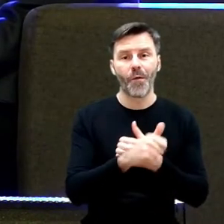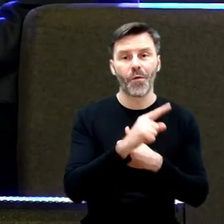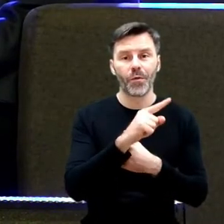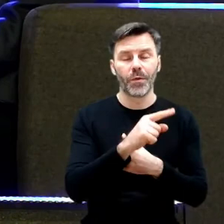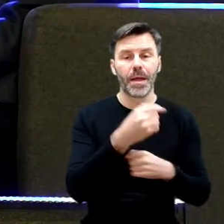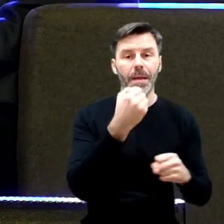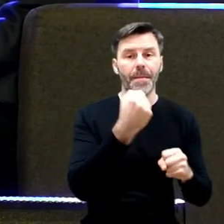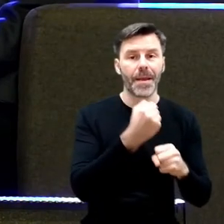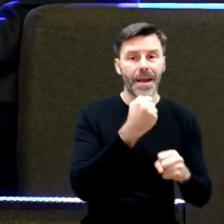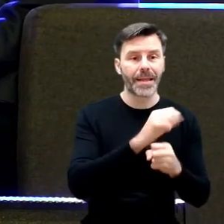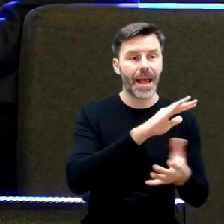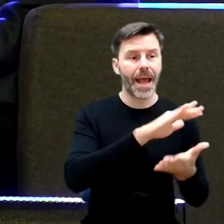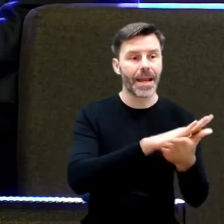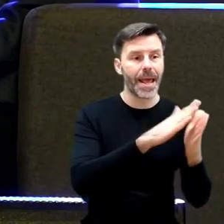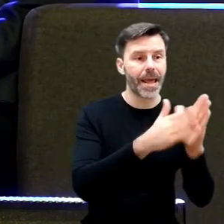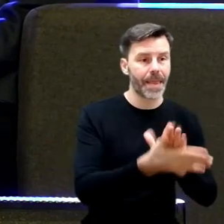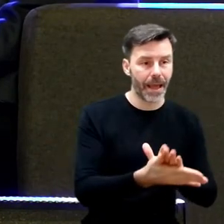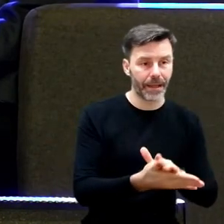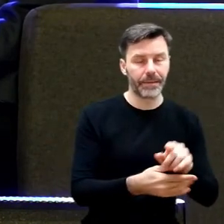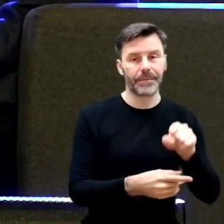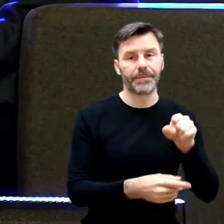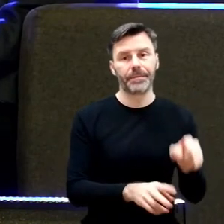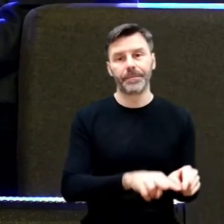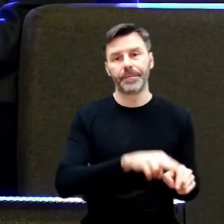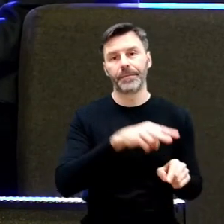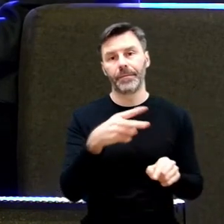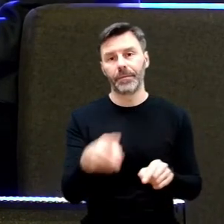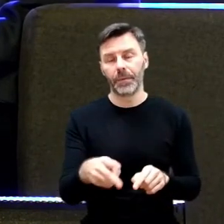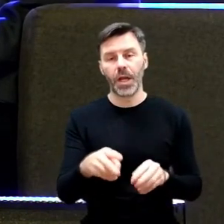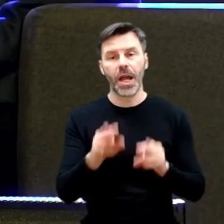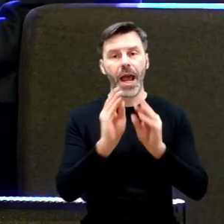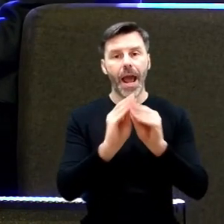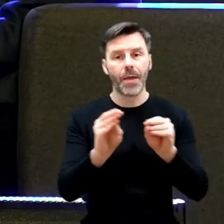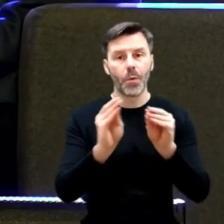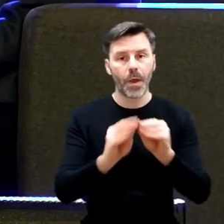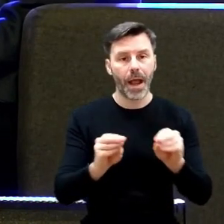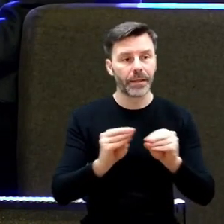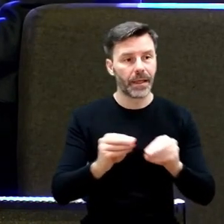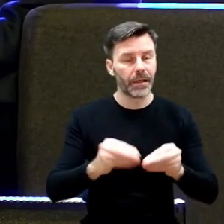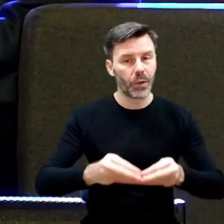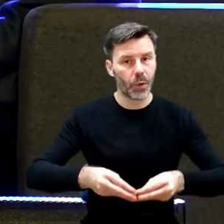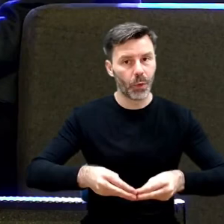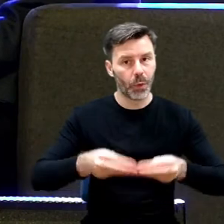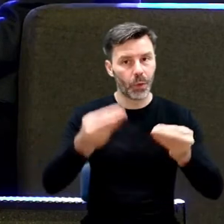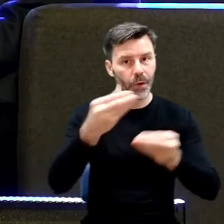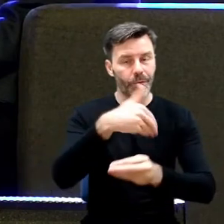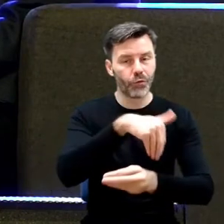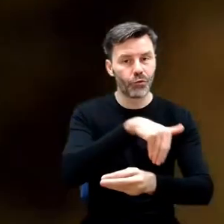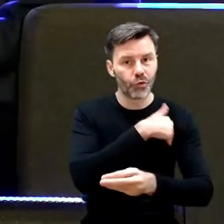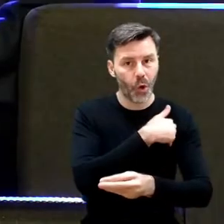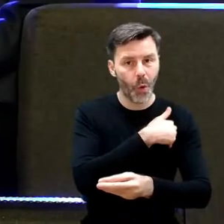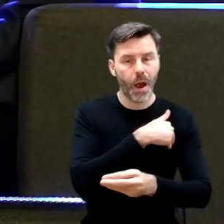z rozwiniętym szkolnictwem, edukacją, również z edukacją na poziomie ponadpodstawowym,